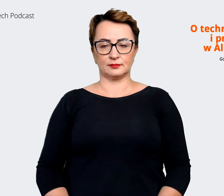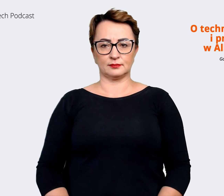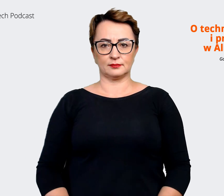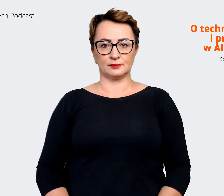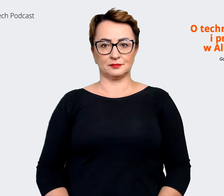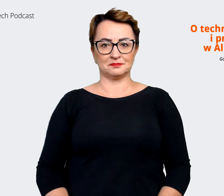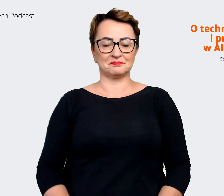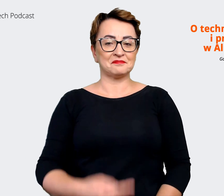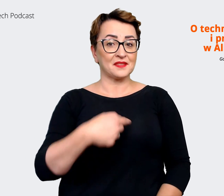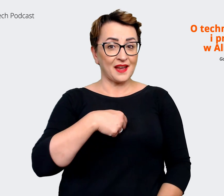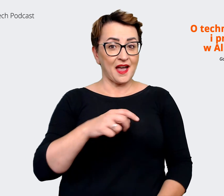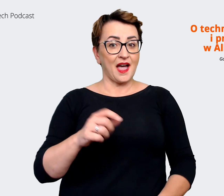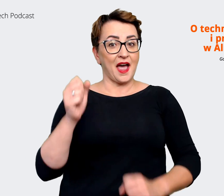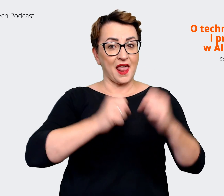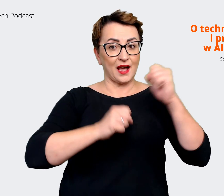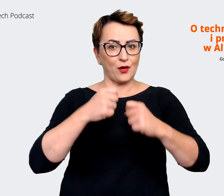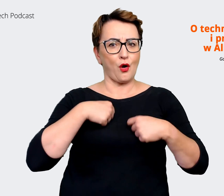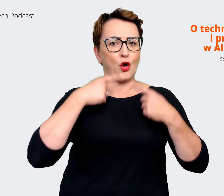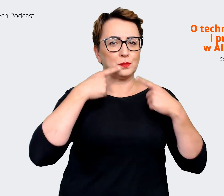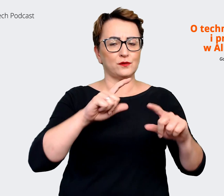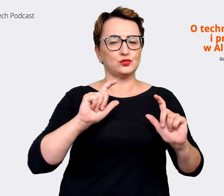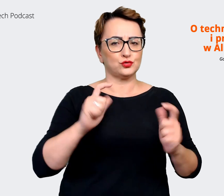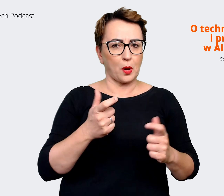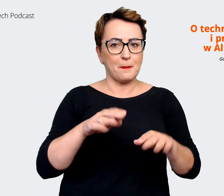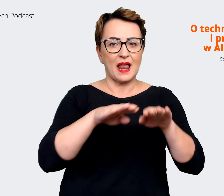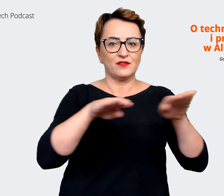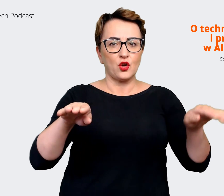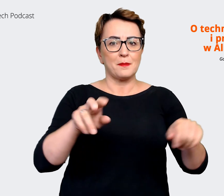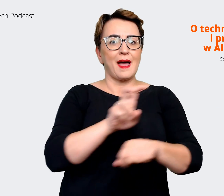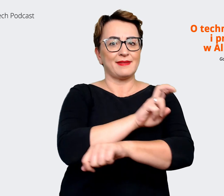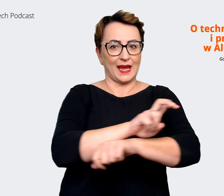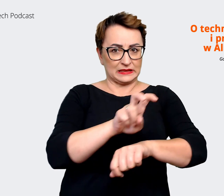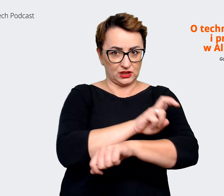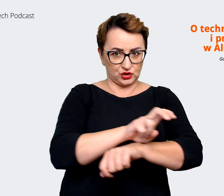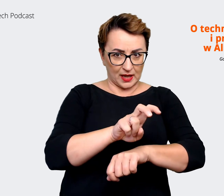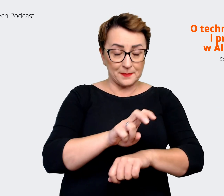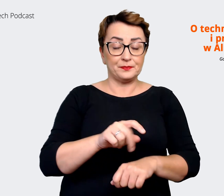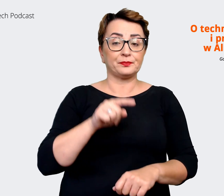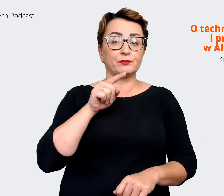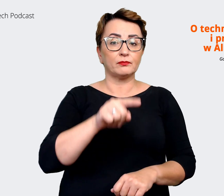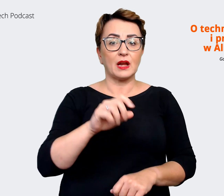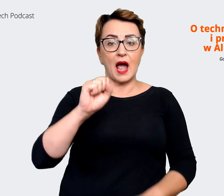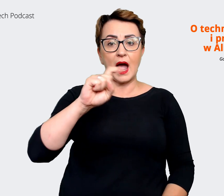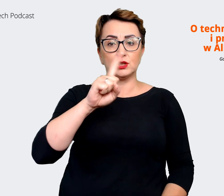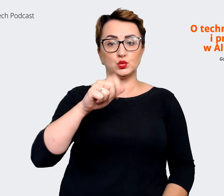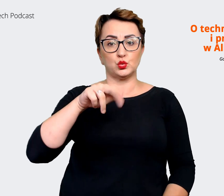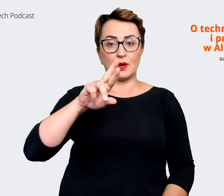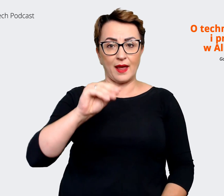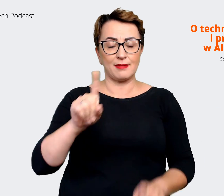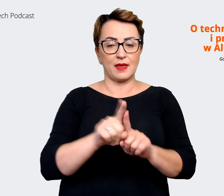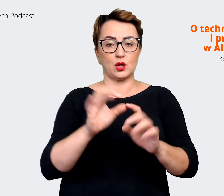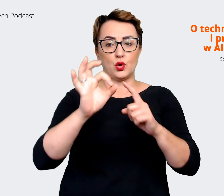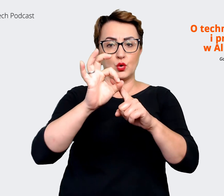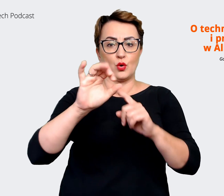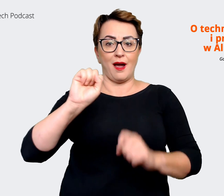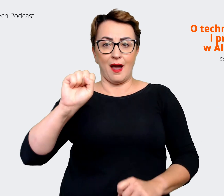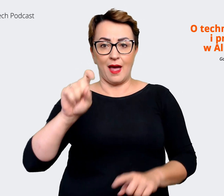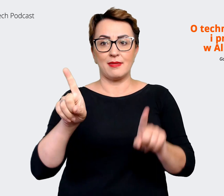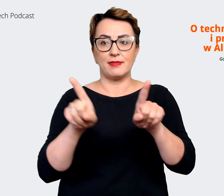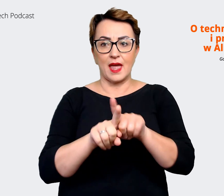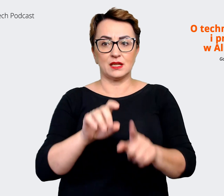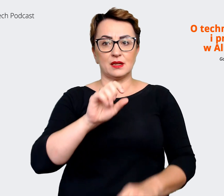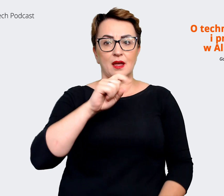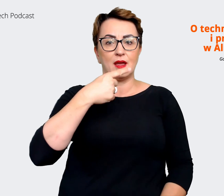Tomasz: Ja w Allegro odpowiadam za platformę techniczną, za Azure i QA i devOps'ów,